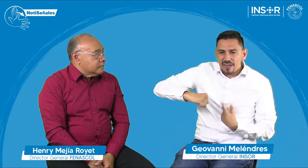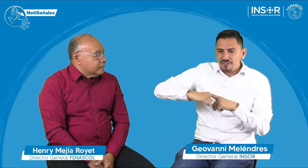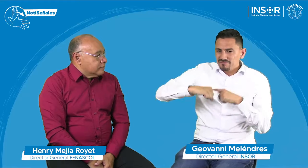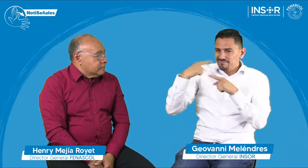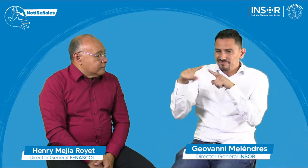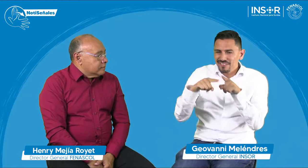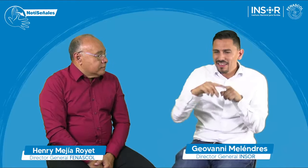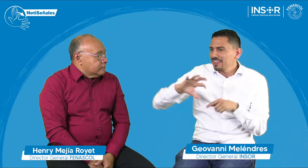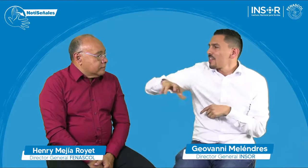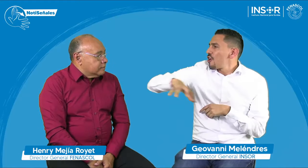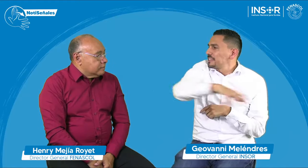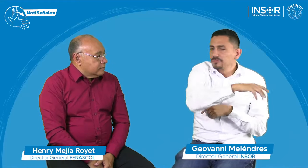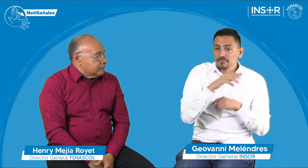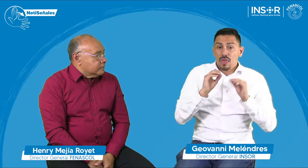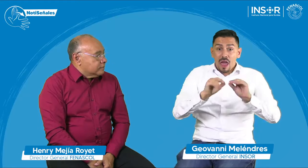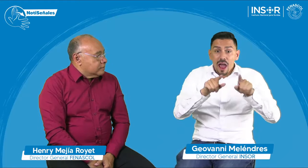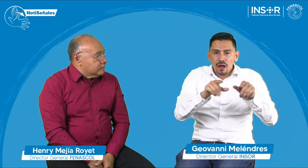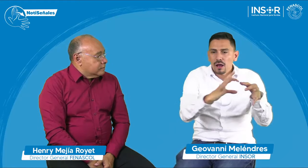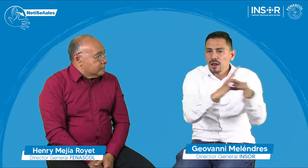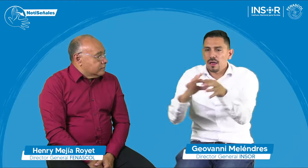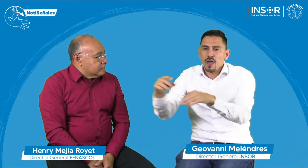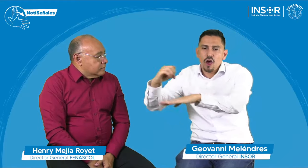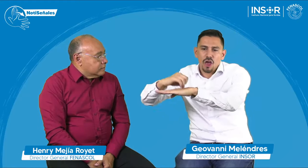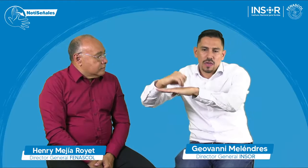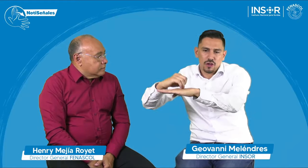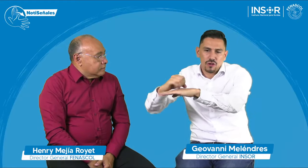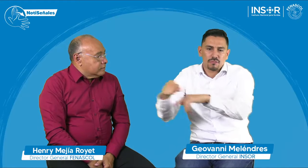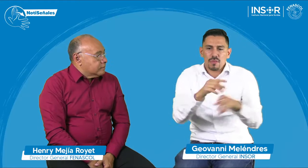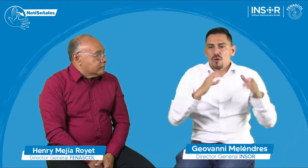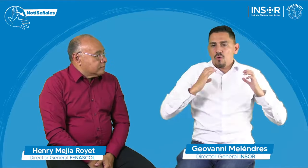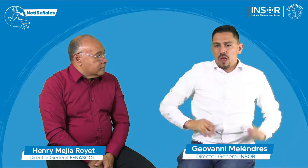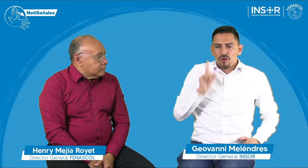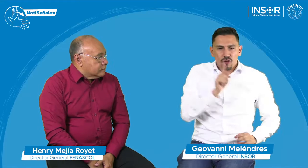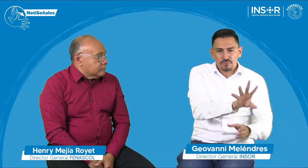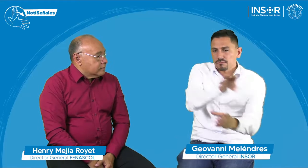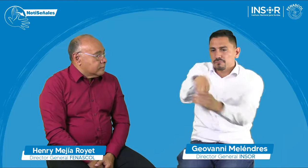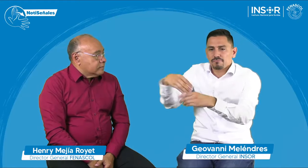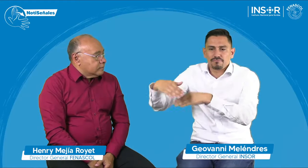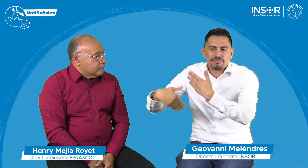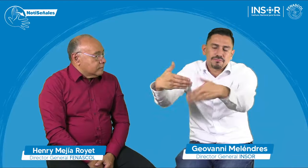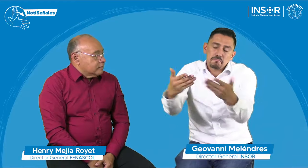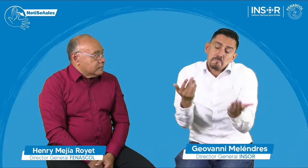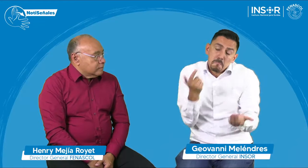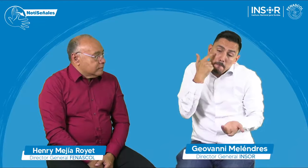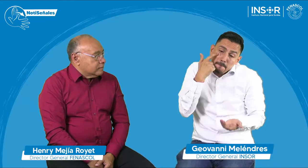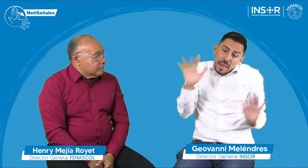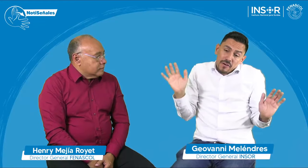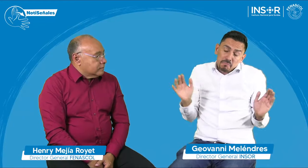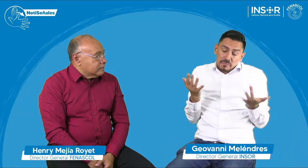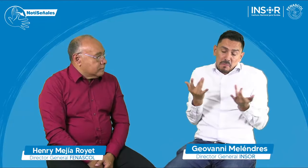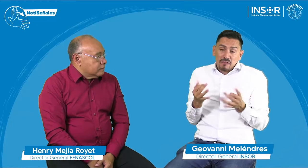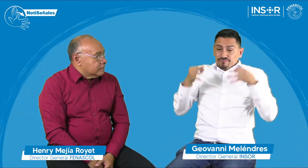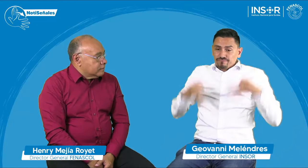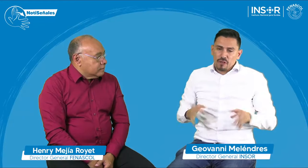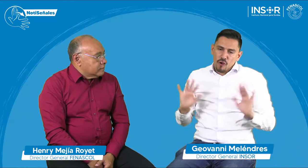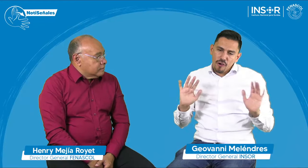el ciudadano sordo obtenga ese conocimiento, esa formación acerca de sus derechos en los